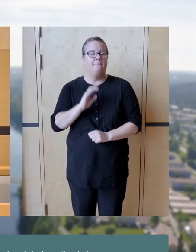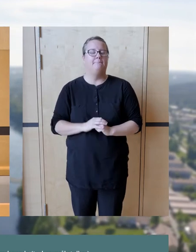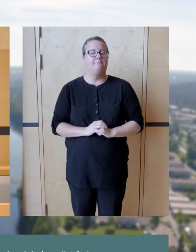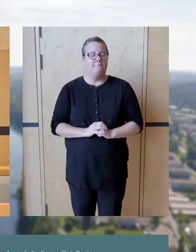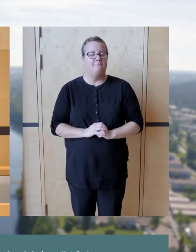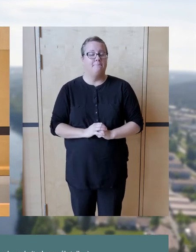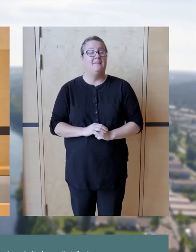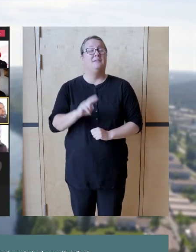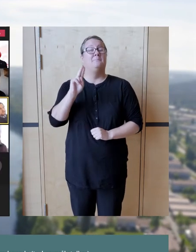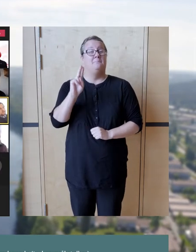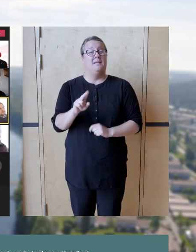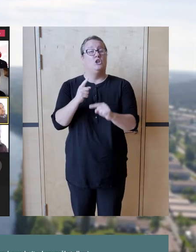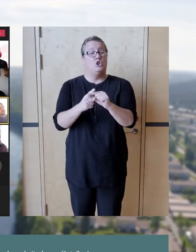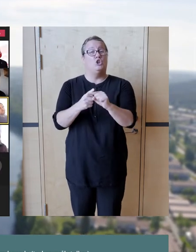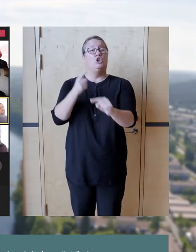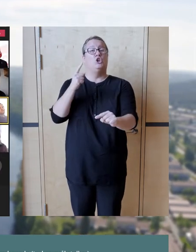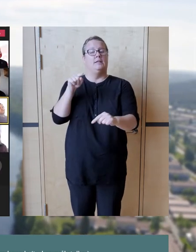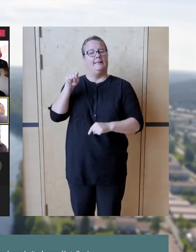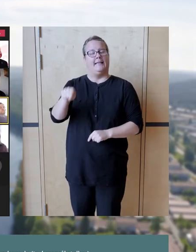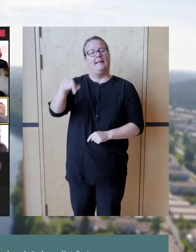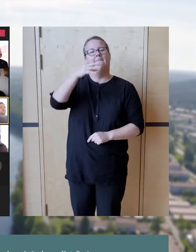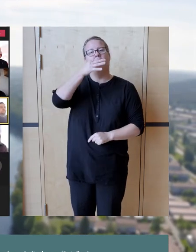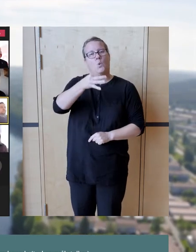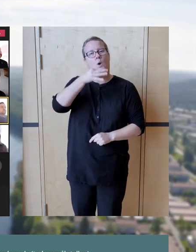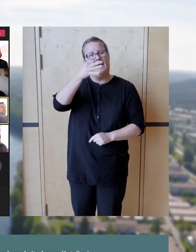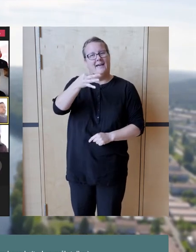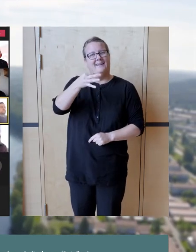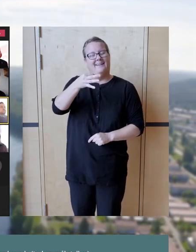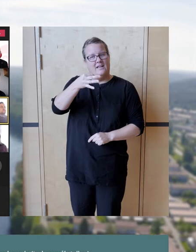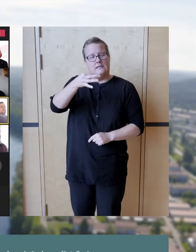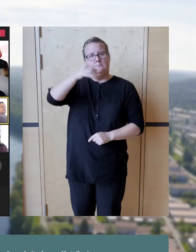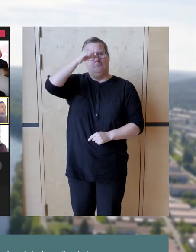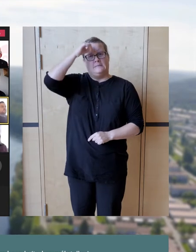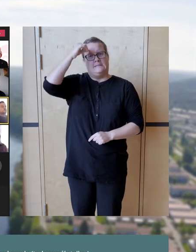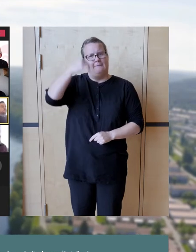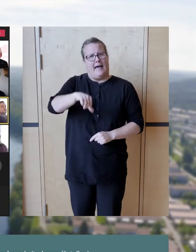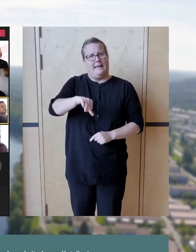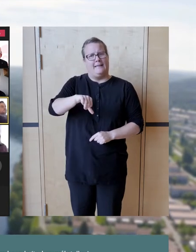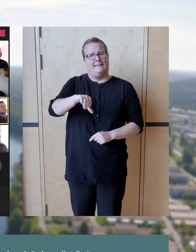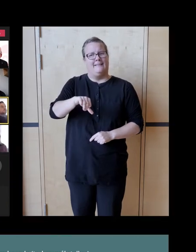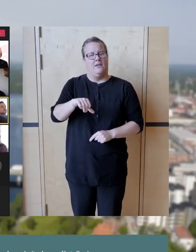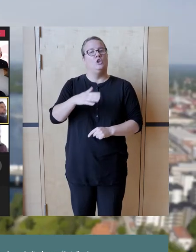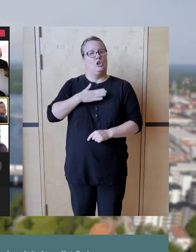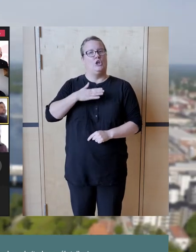Den här frågan besvärar den Socialdemokratiska och vänsterpartistisk ledda majoriteten